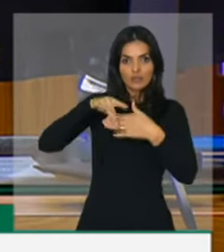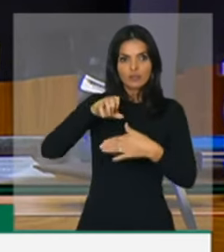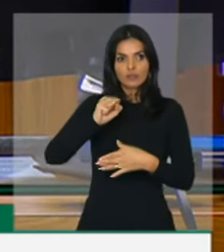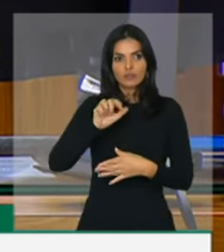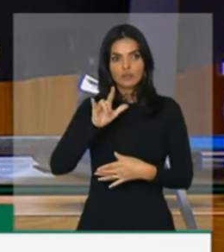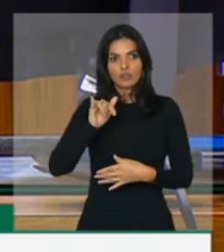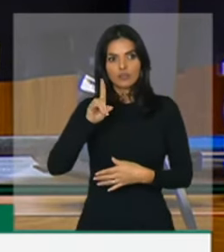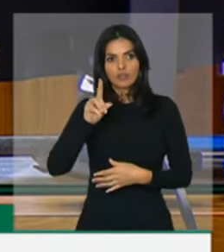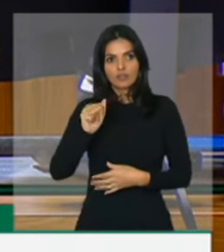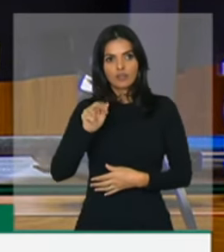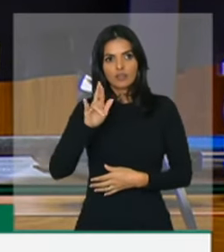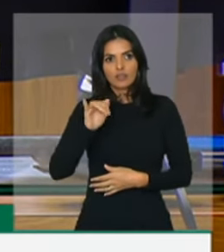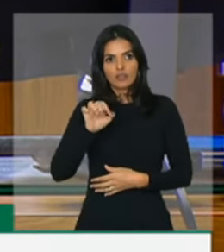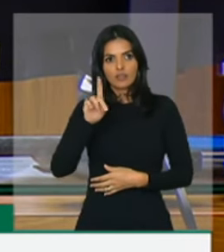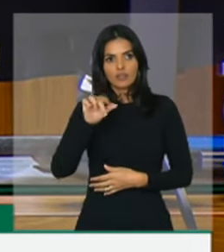BORGES E DEPOIS A DEPUTADA JOÊNIA E VOU ENCERRAR A